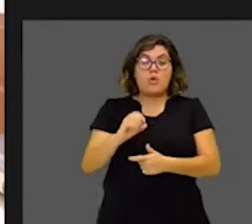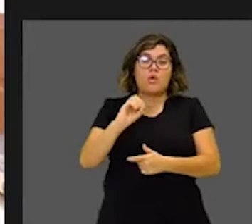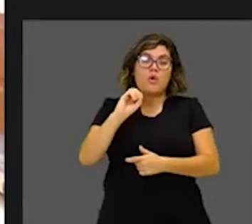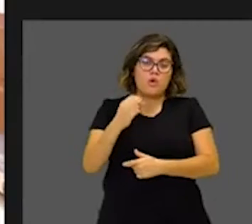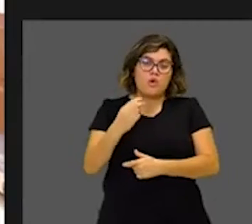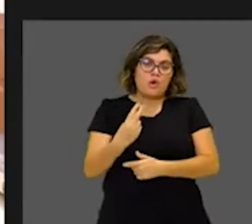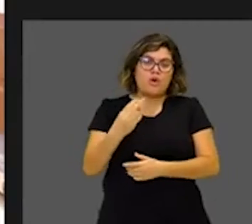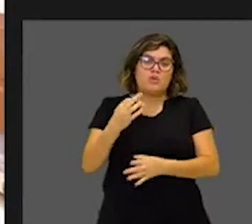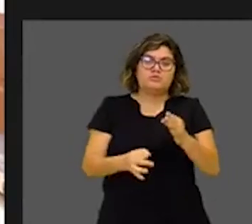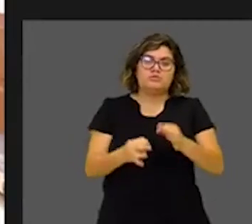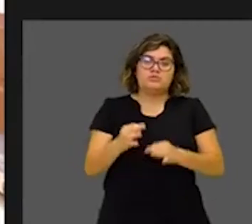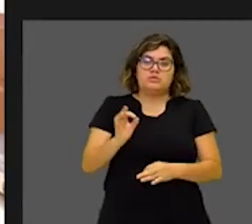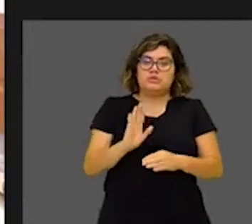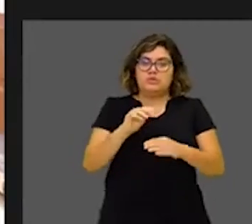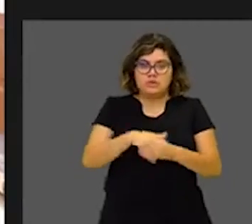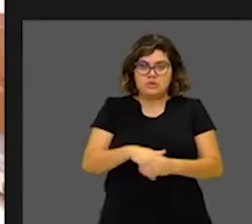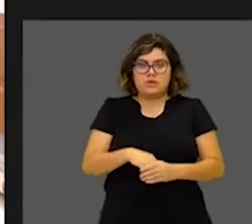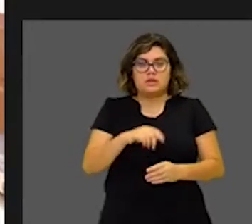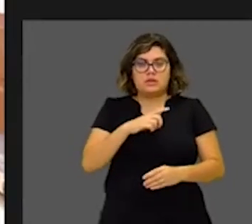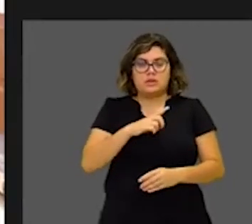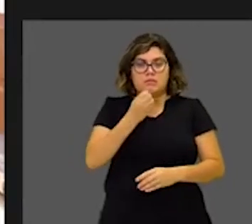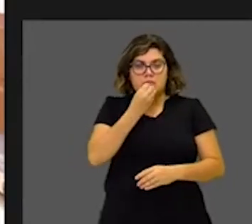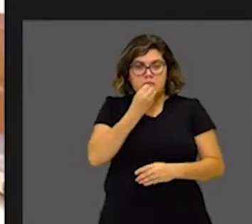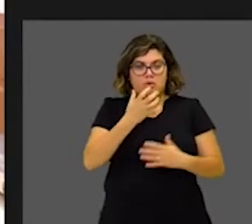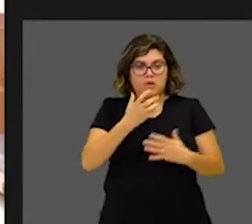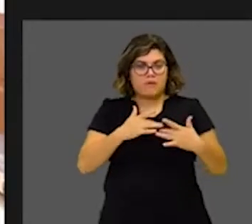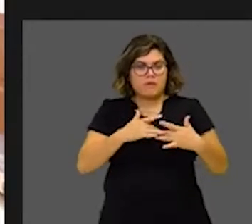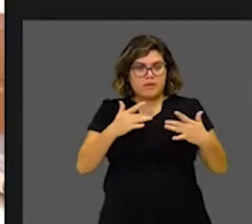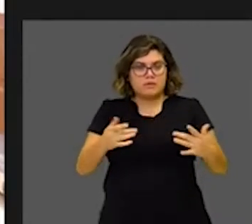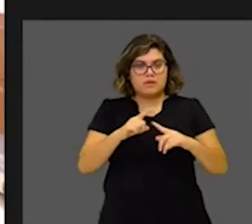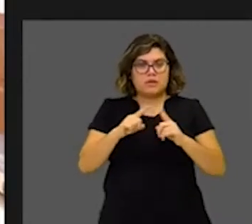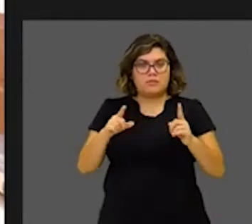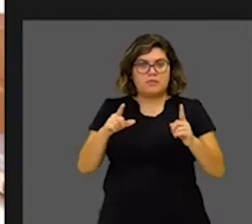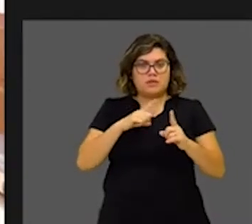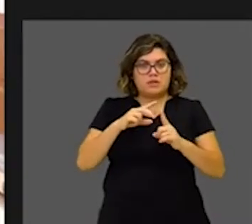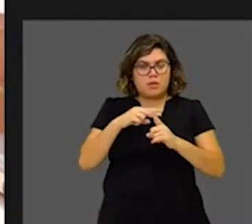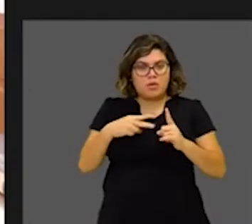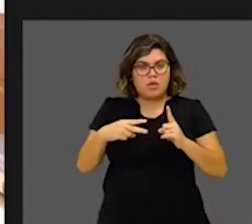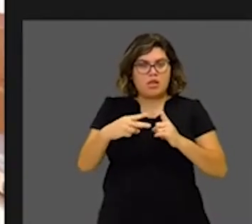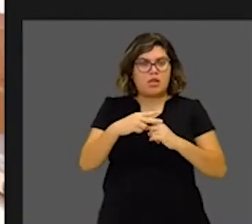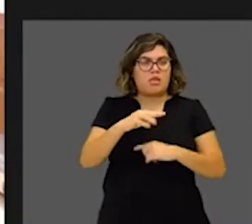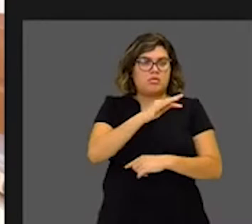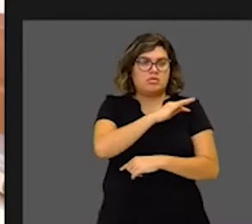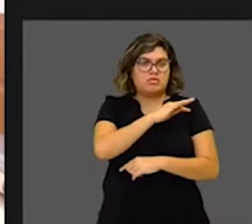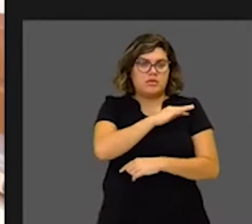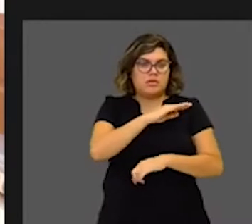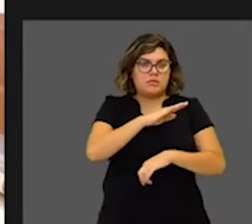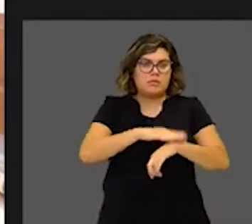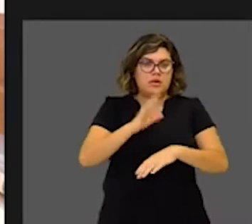eleitoral com toda sua boa vontade né mas que tem um olhar técnico ali nas resoluções não é possível